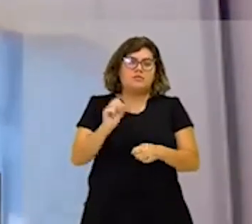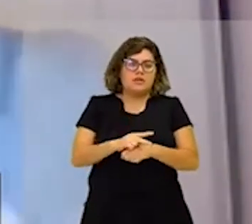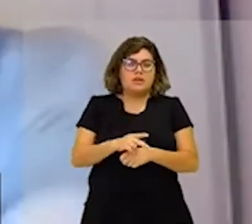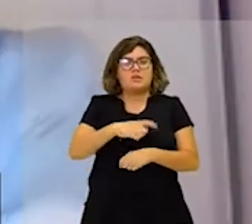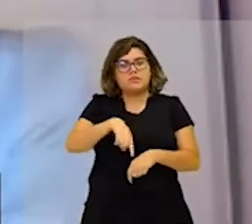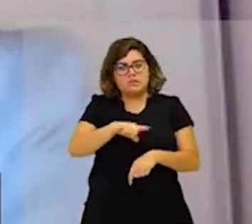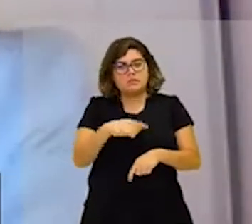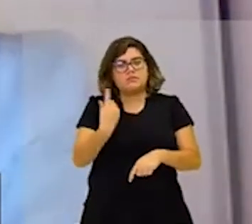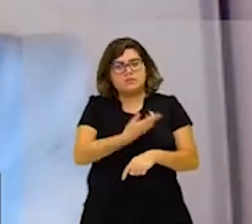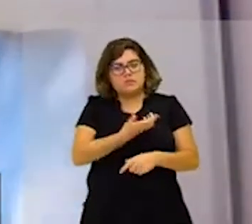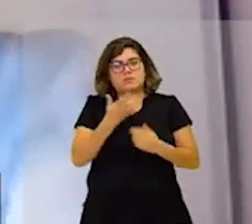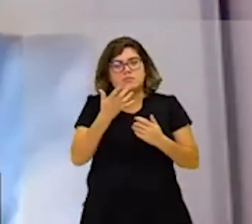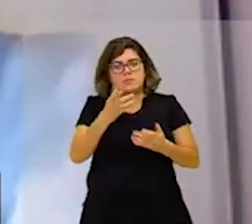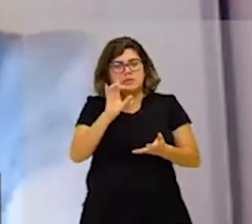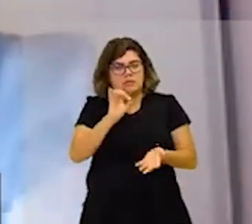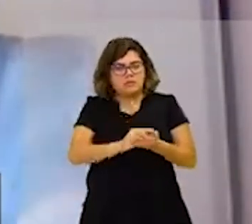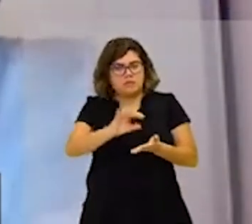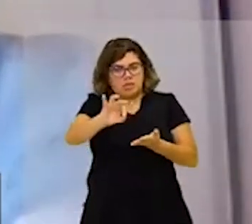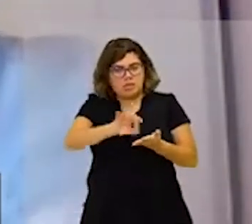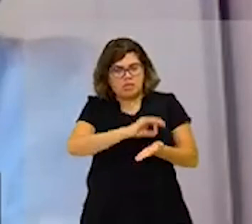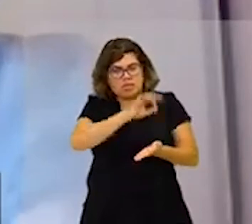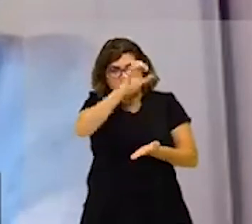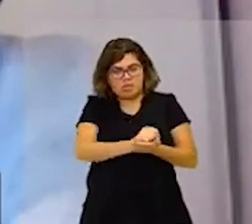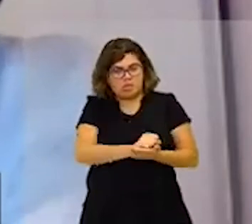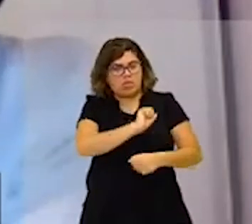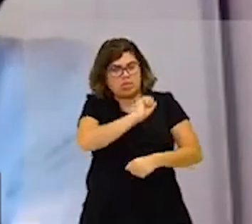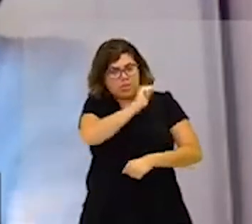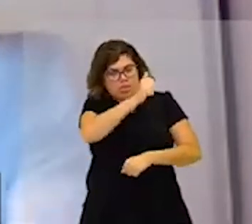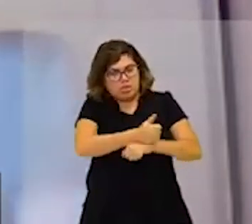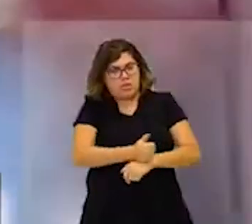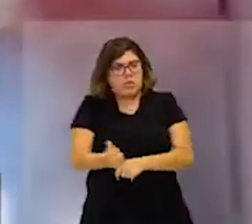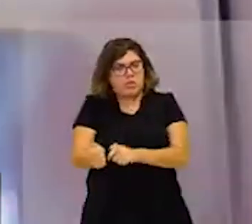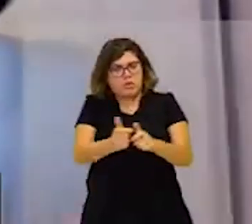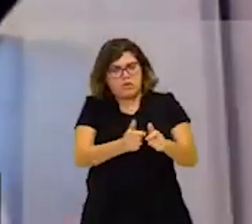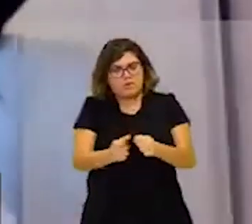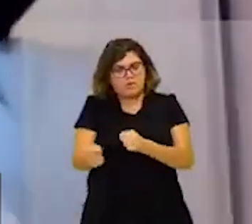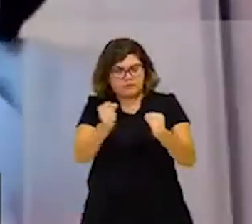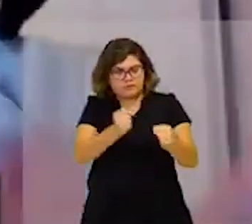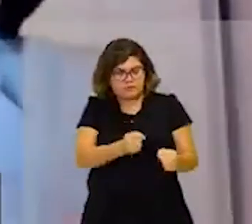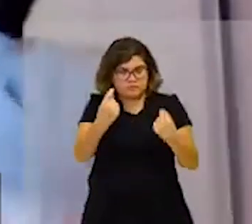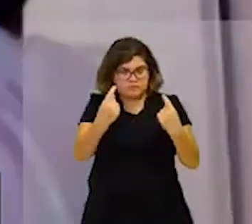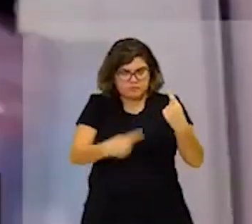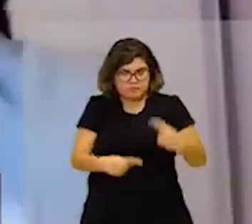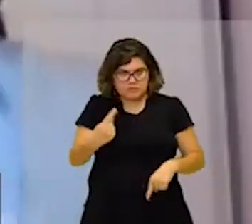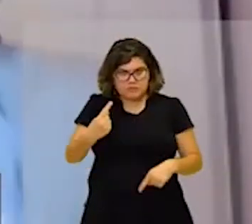efetivamente preencher né ocupar os espaços de poder político para que deixemos de ser objeto